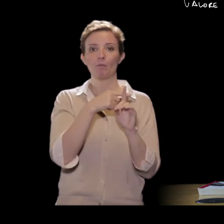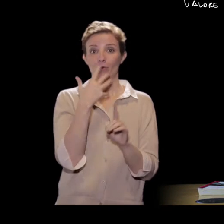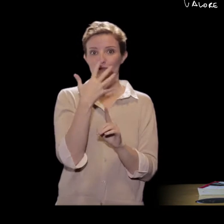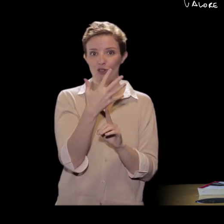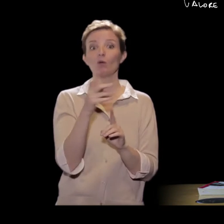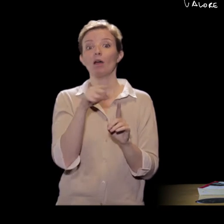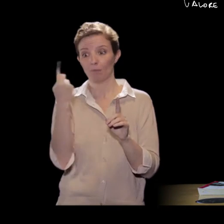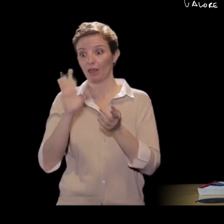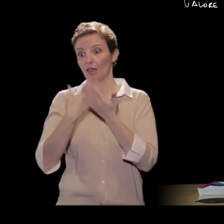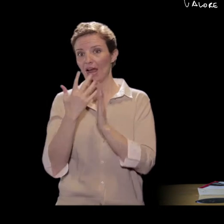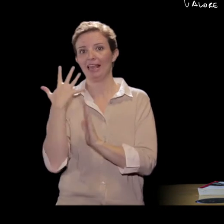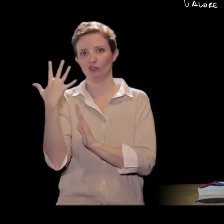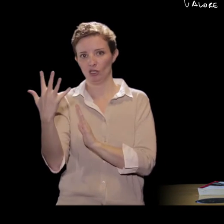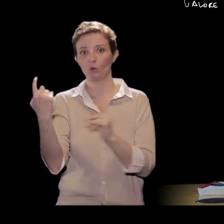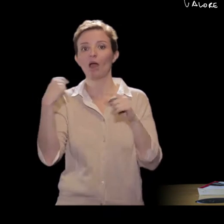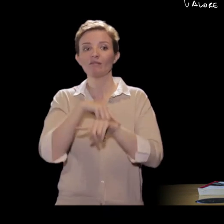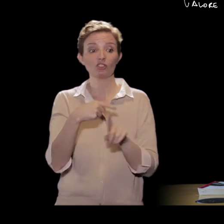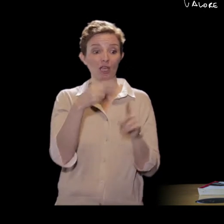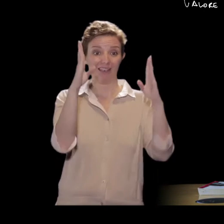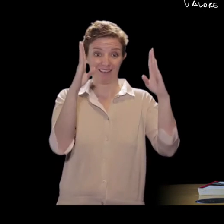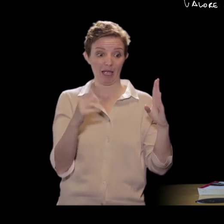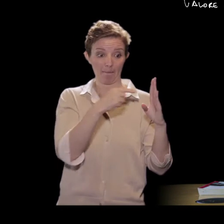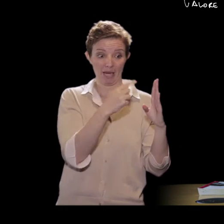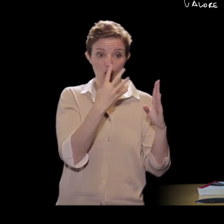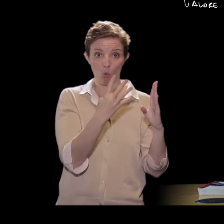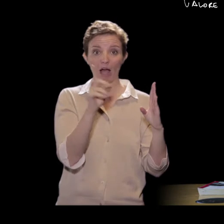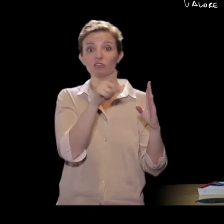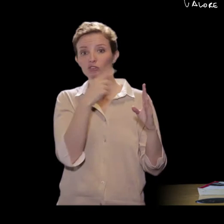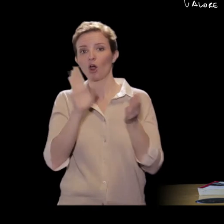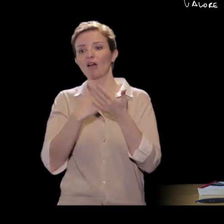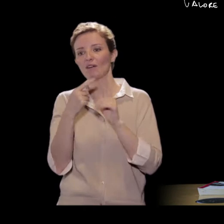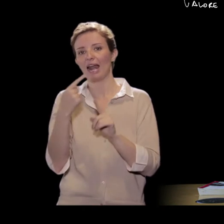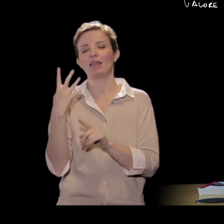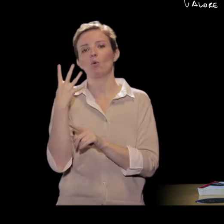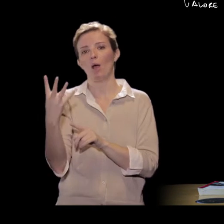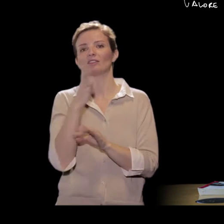Il modulo di -4 corrisponde all'opposto, cioè a 4.